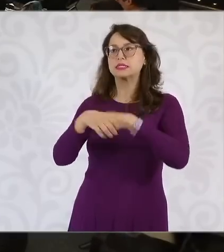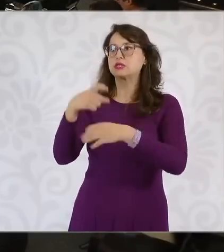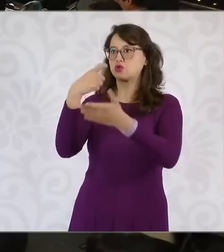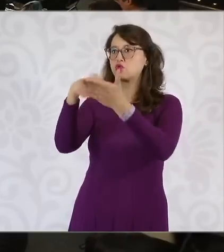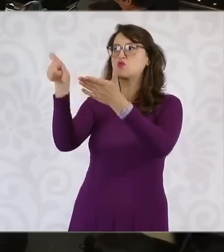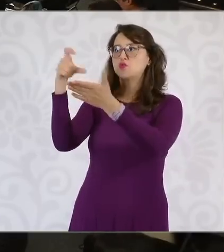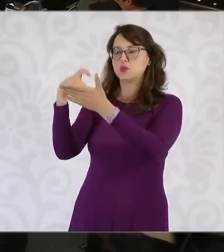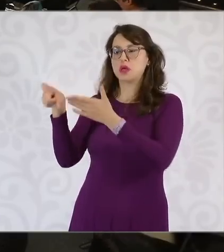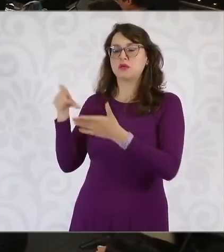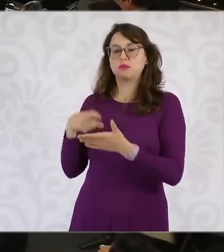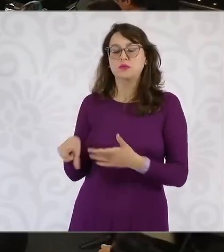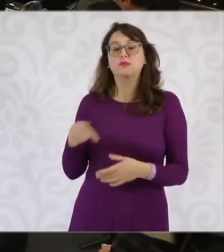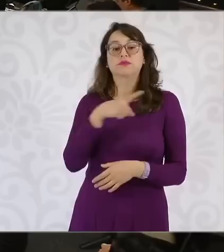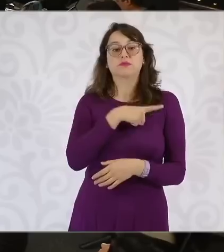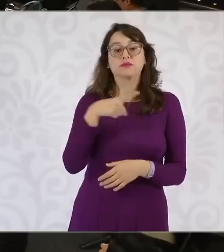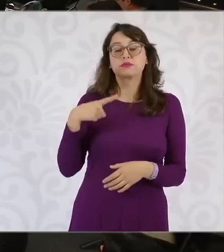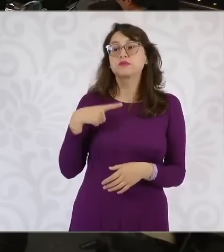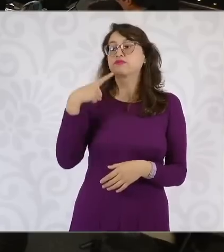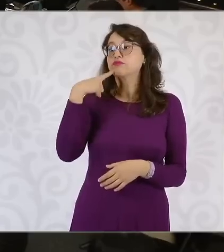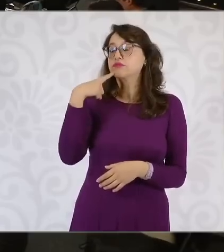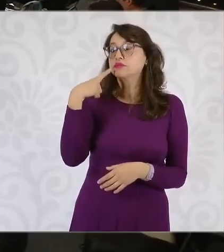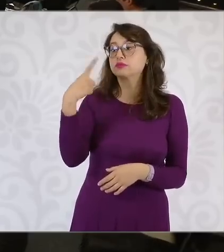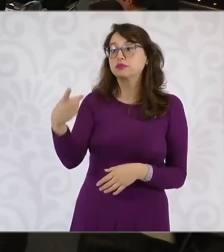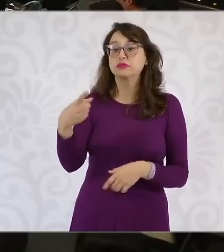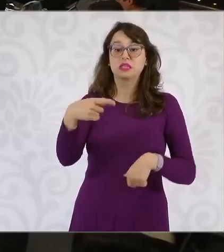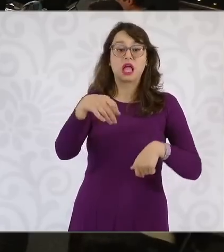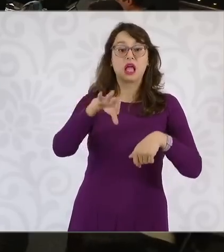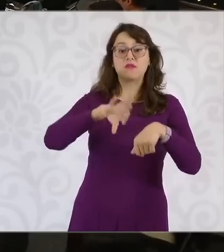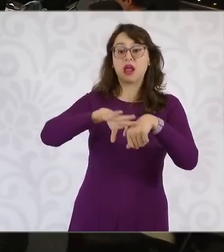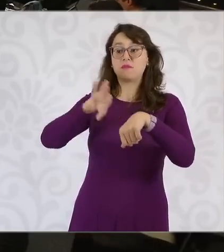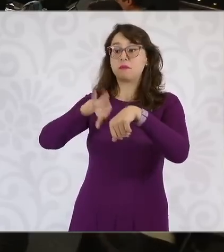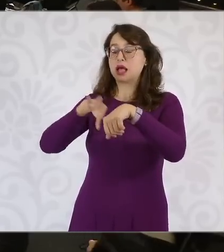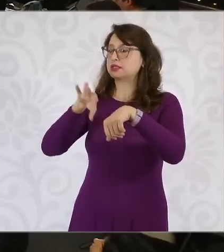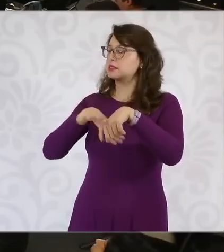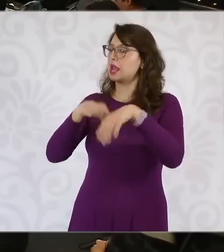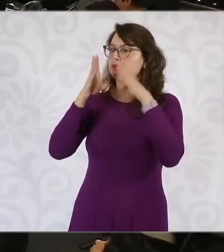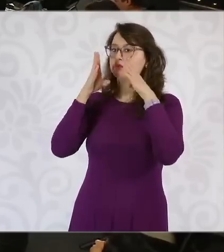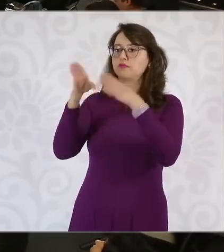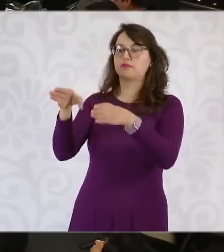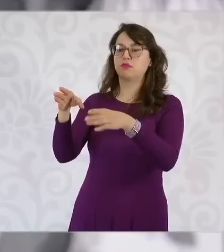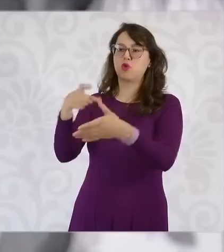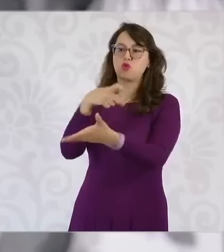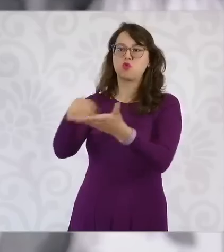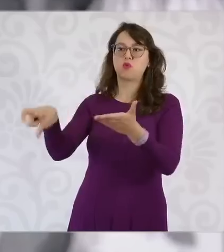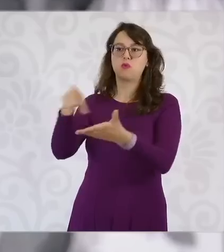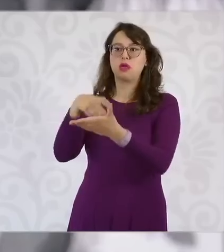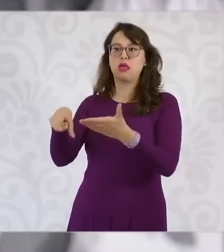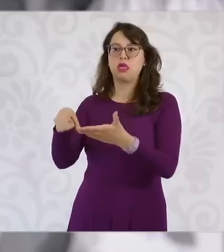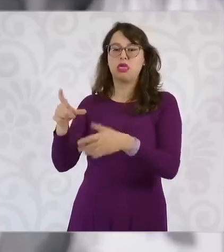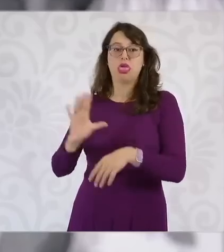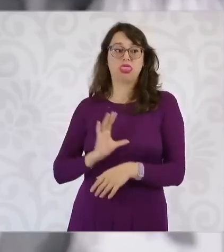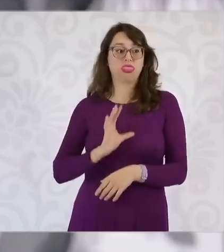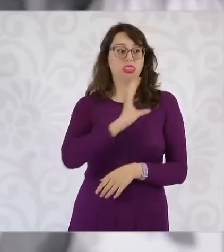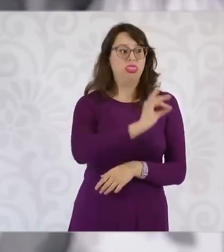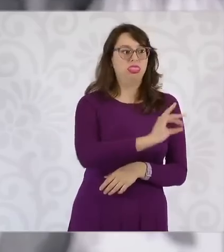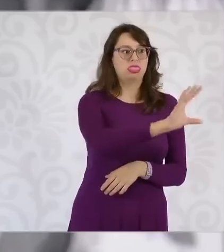asignó directamente a los laboratorios no a los intermediarios que eso es algo indispensable e